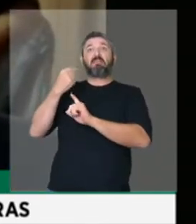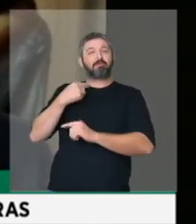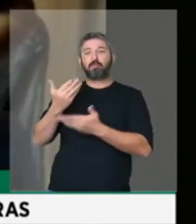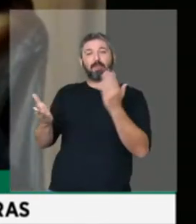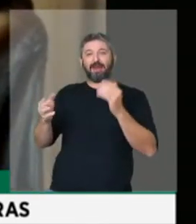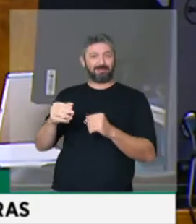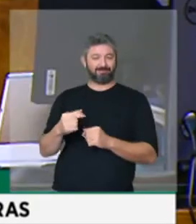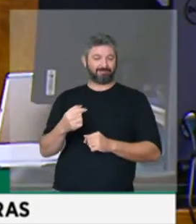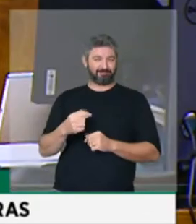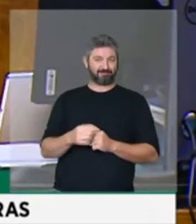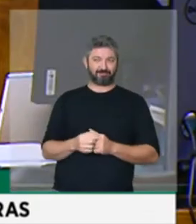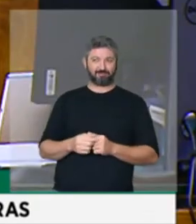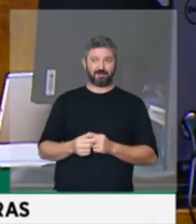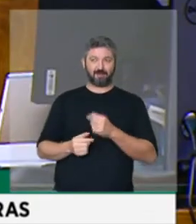ENTÃO... EU NÃO TENHO AÇÕES DA TELEBRAS, POSSO